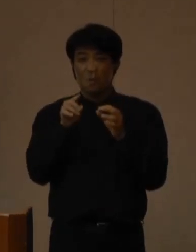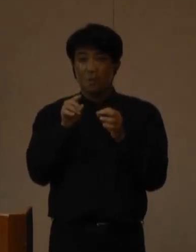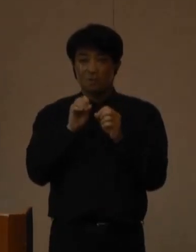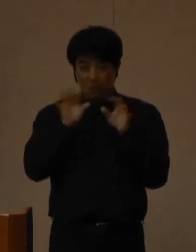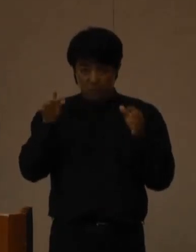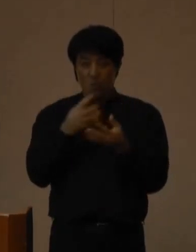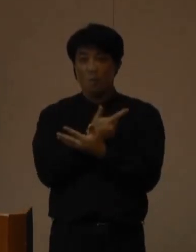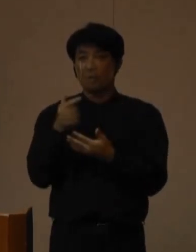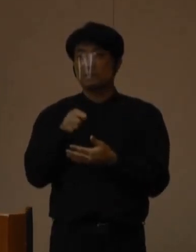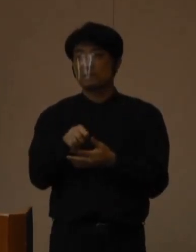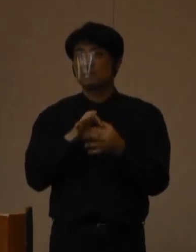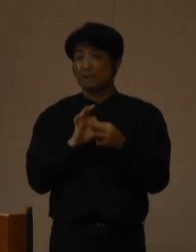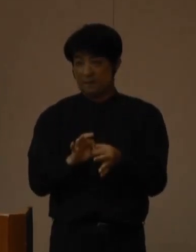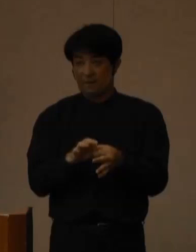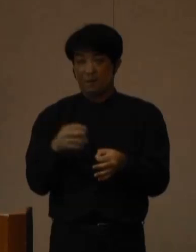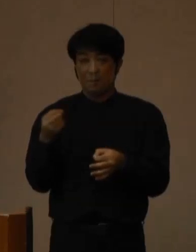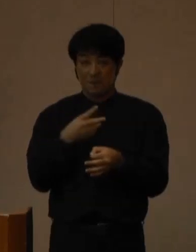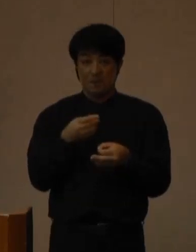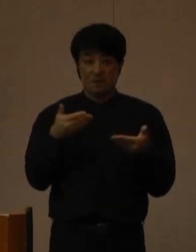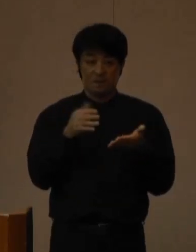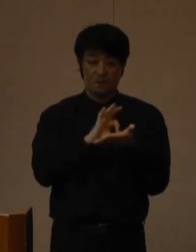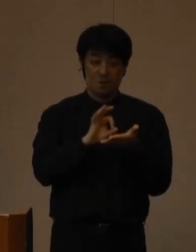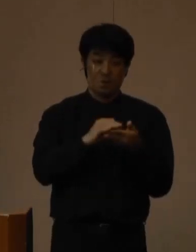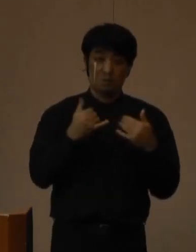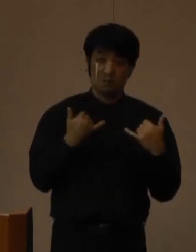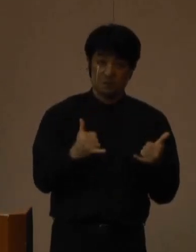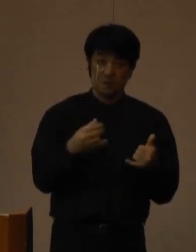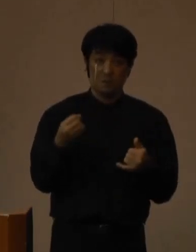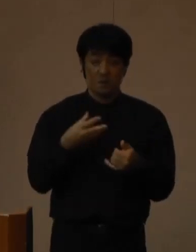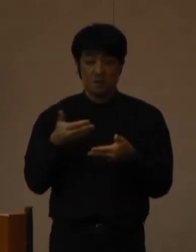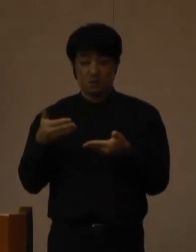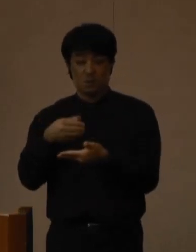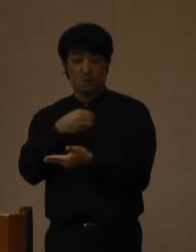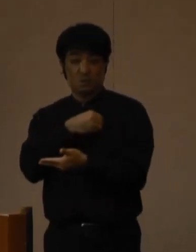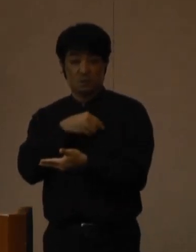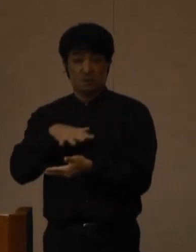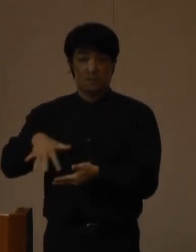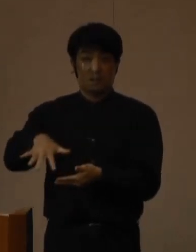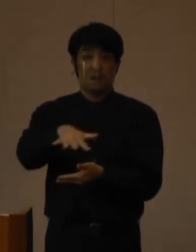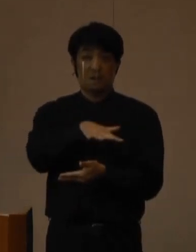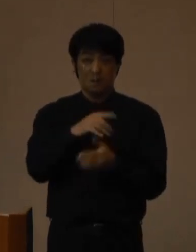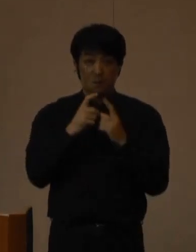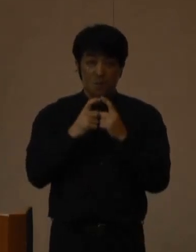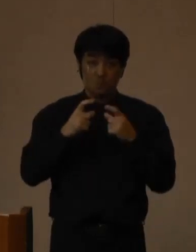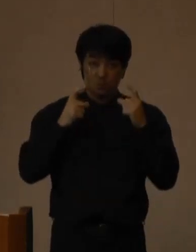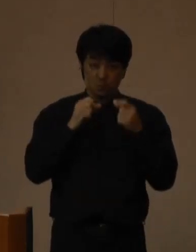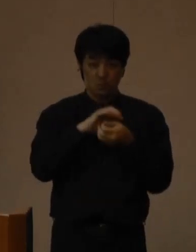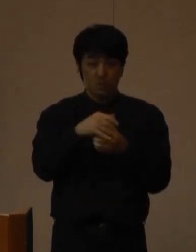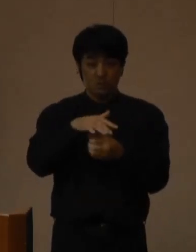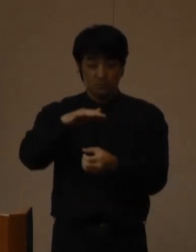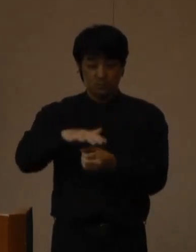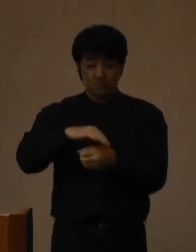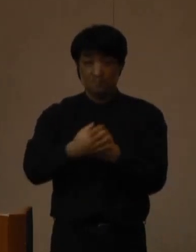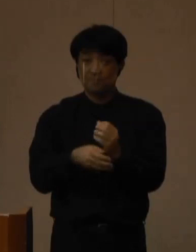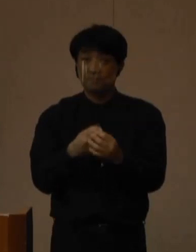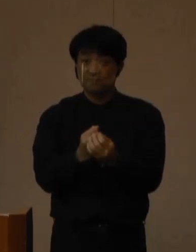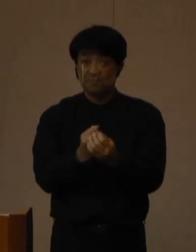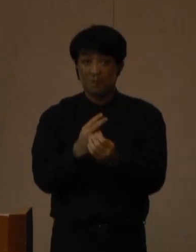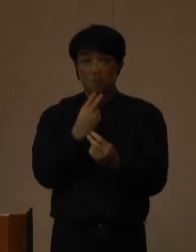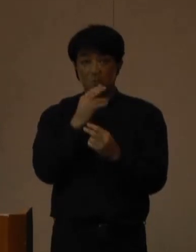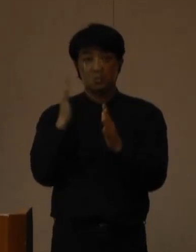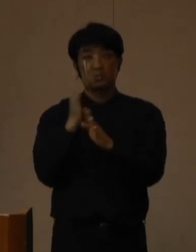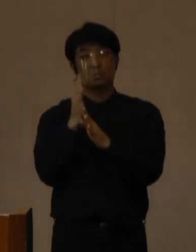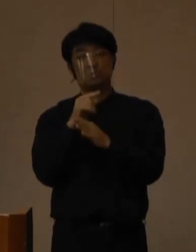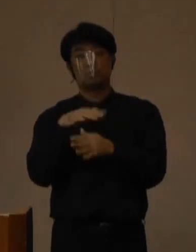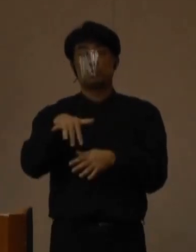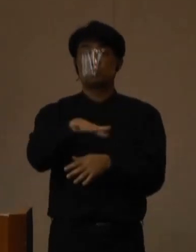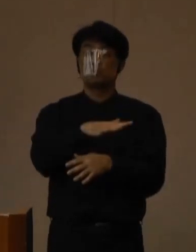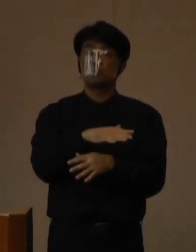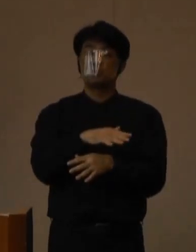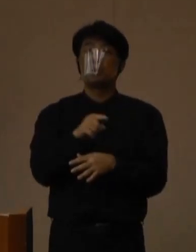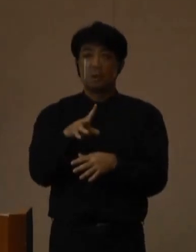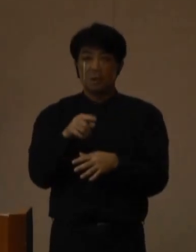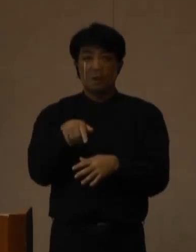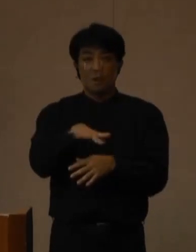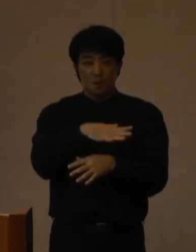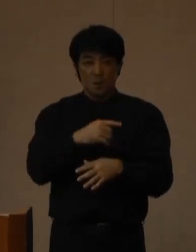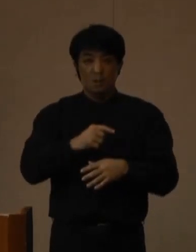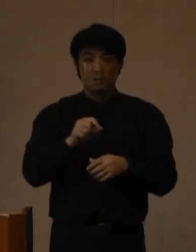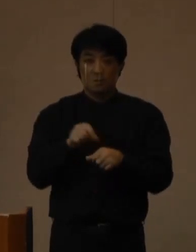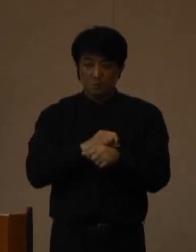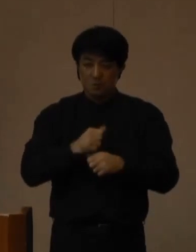利用者も、従業員の方も、マスクの着用や手指消毒、換気の徹底など感染予防策に特に注意してください。